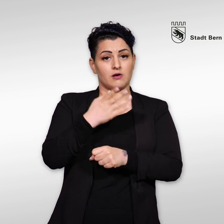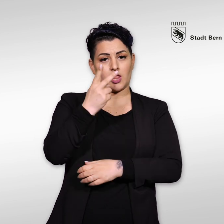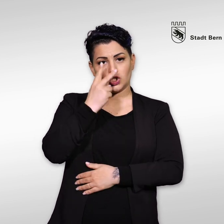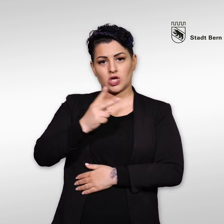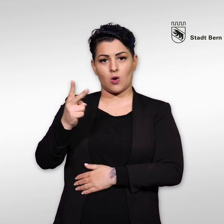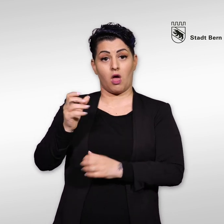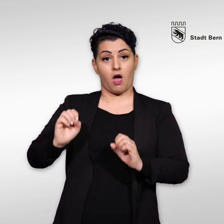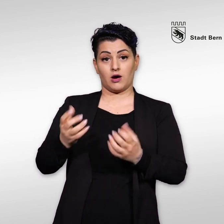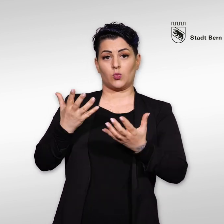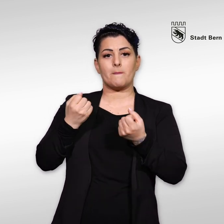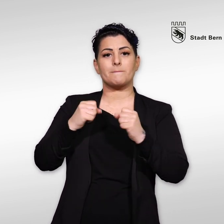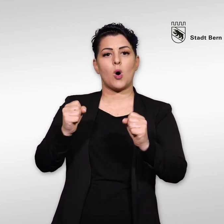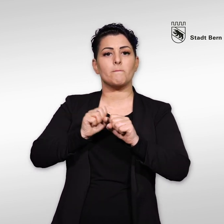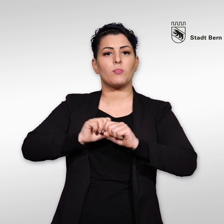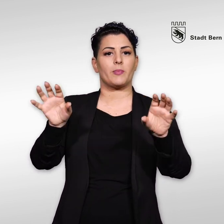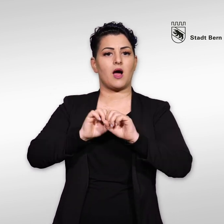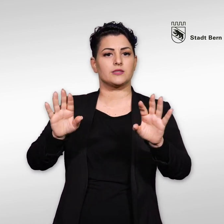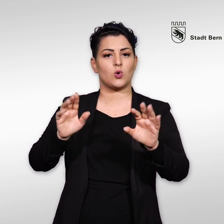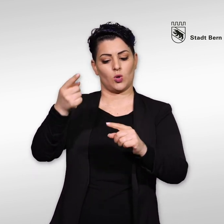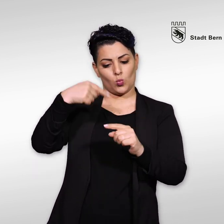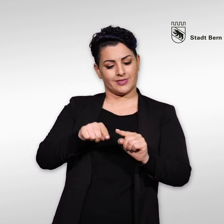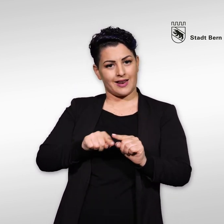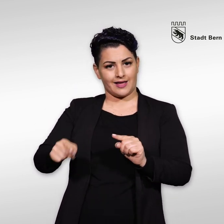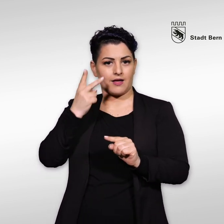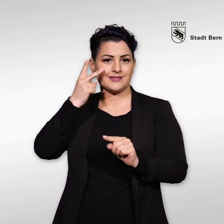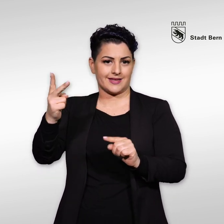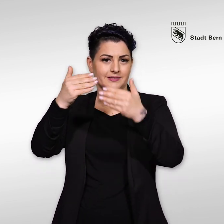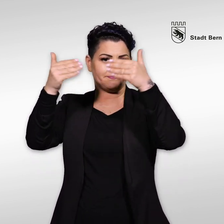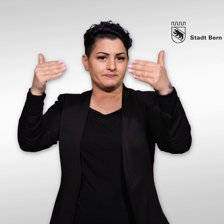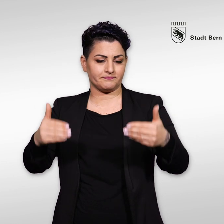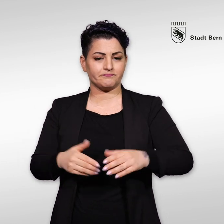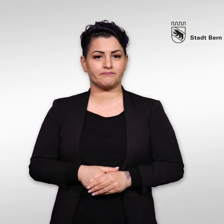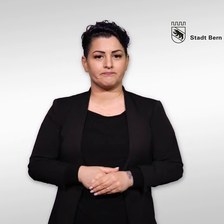Sie zudem Einsicht in aktuelle Baupublikationen nehmen. Sie finden den Link dazu unter diesem Video.